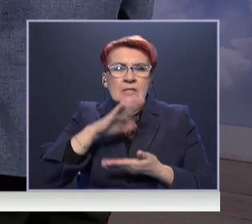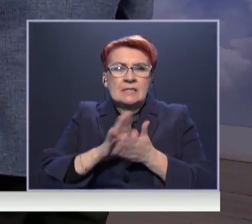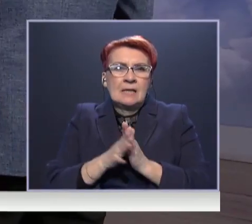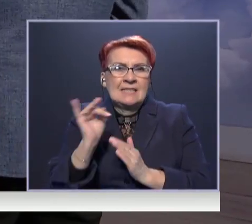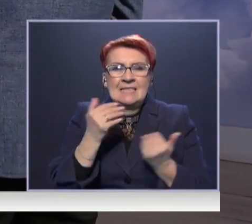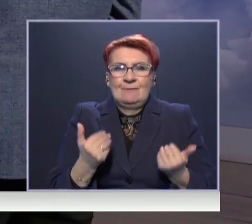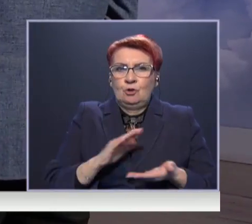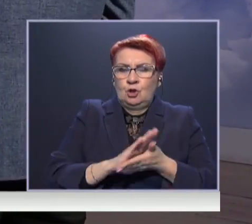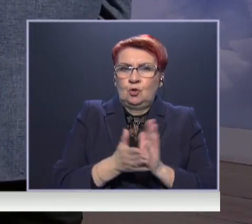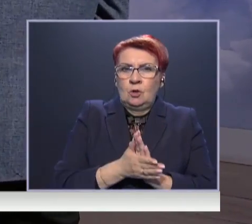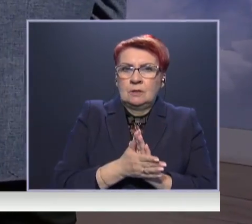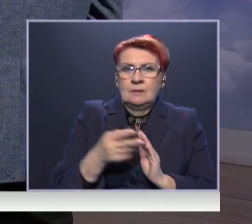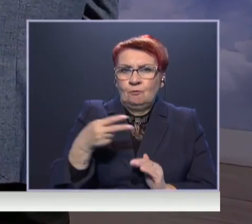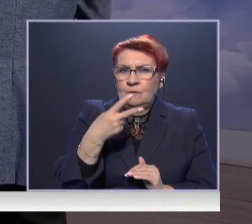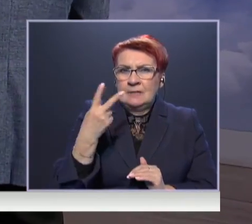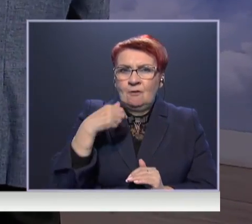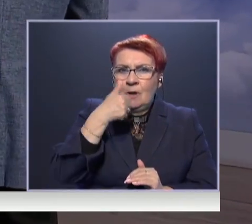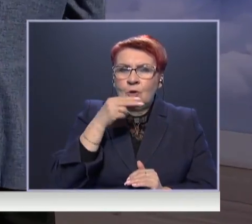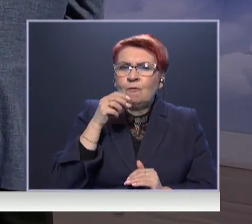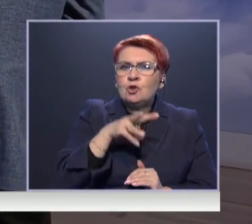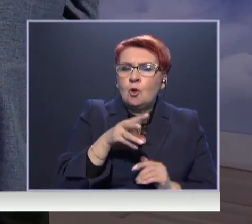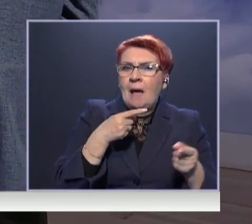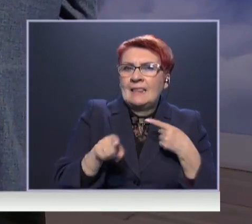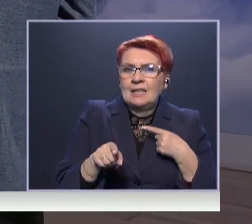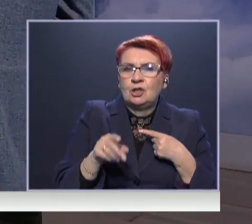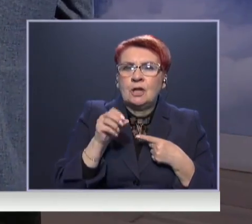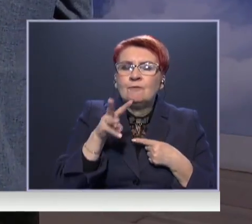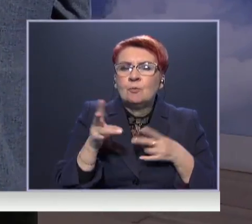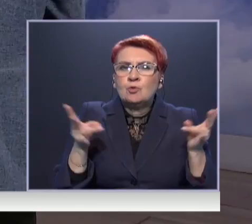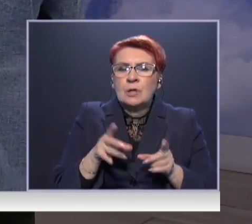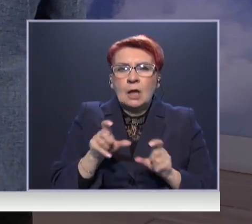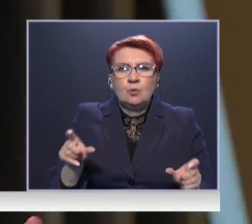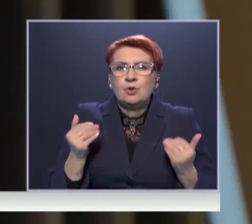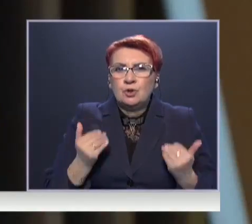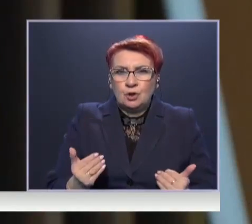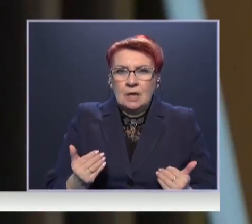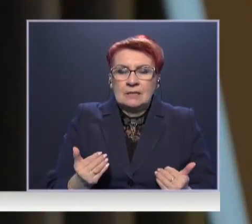в чем отличие И в чем нуждаются люди Сейчас Какие есть